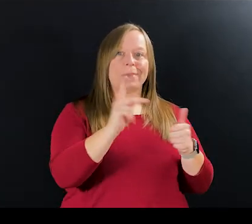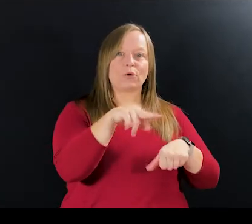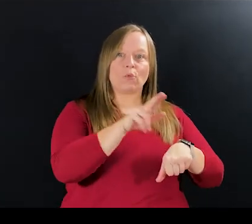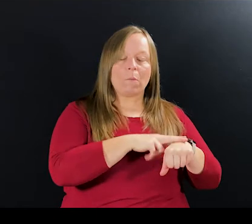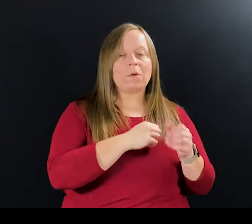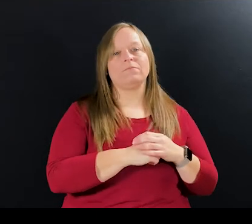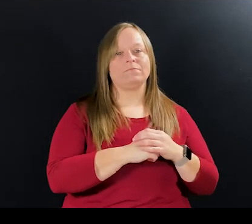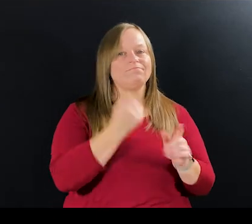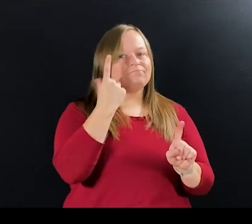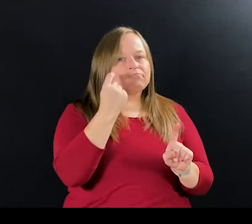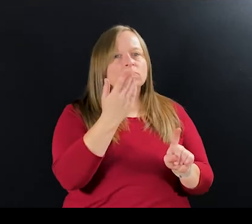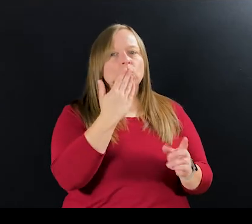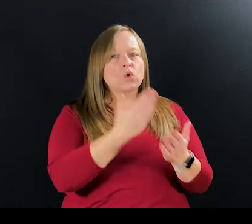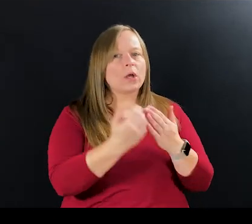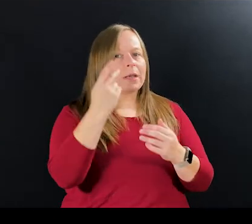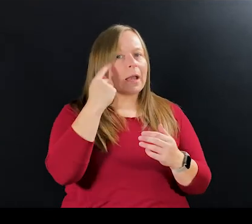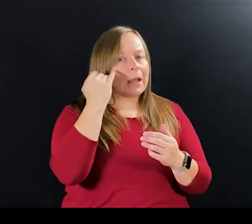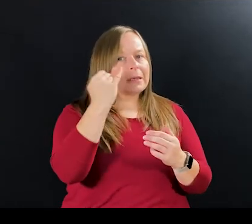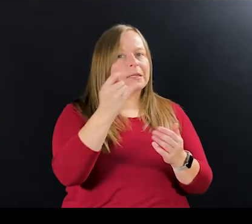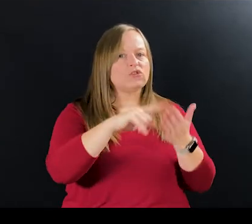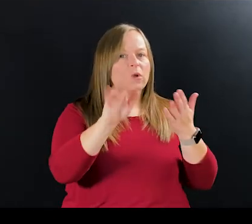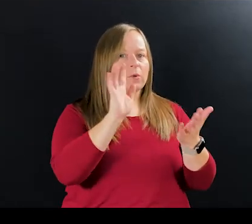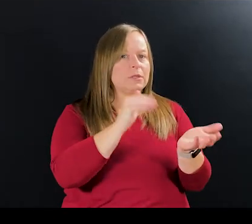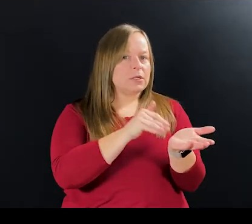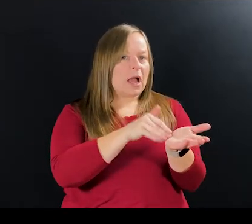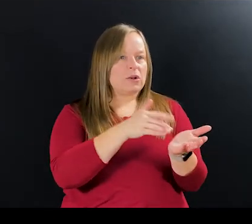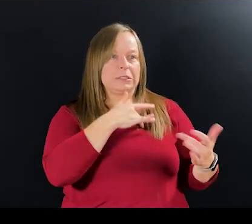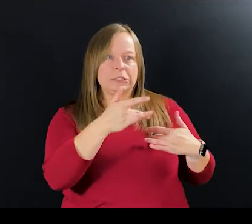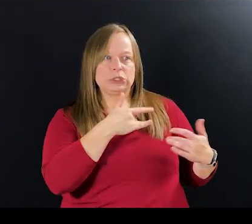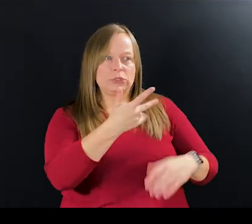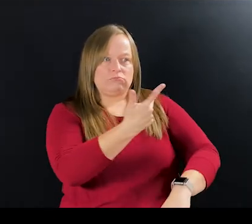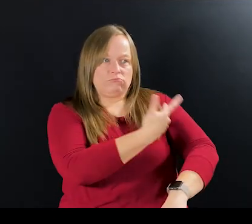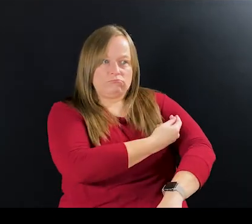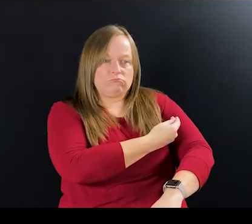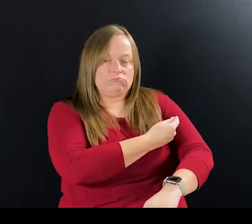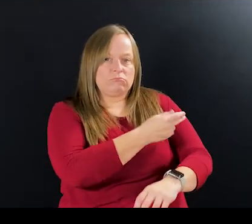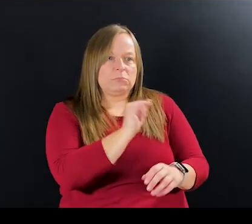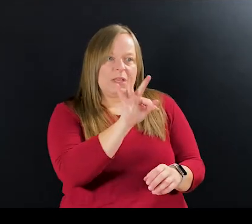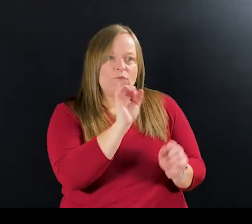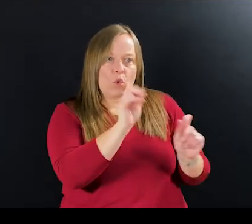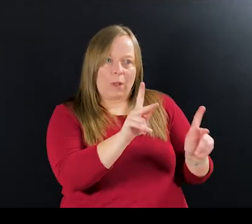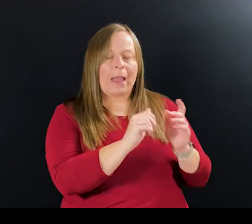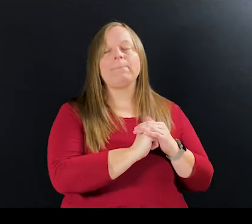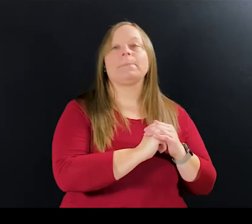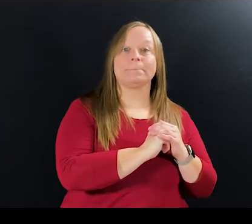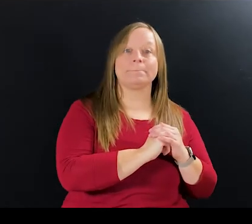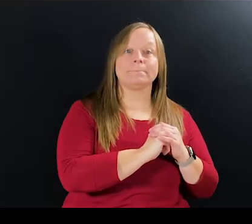Sin embargo, siempre es buena idea consultar con su médico si está preocupado para asegurarse de que esté bien.